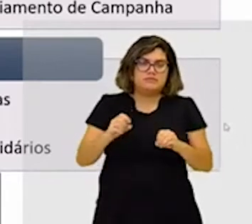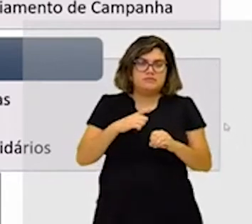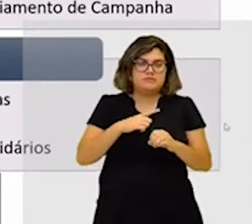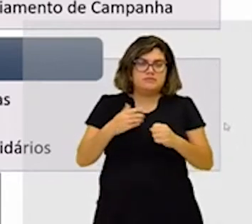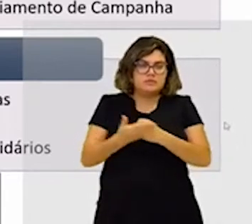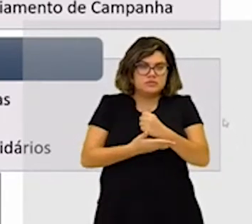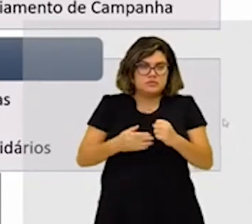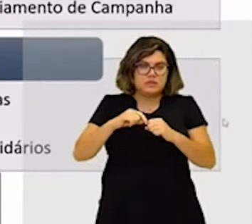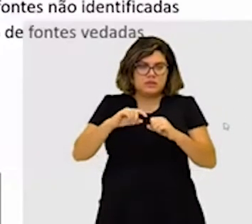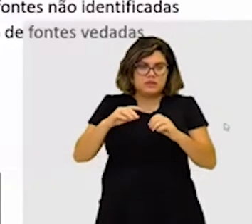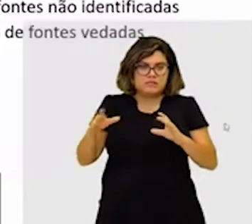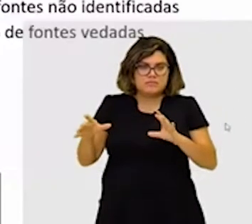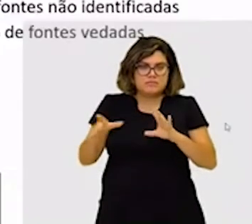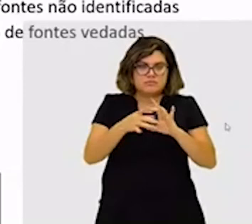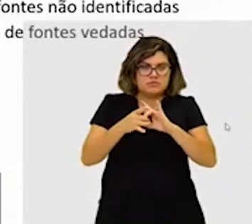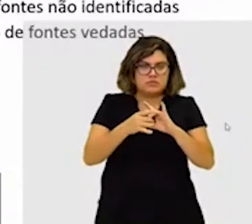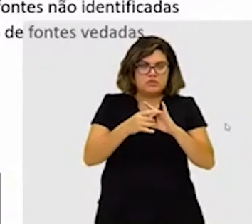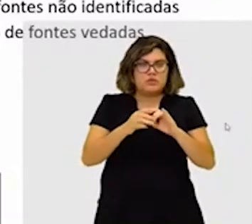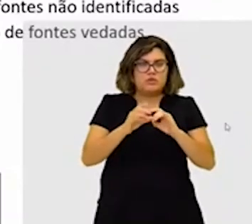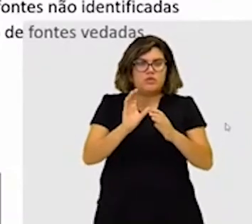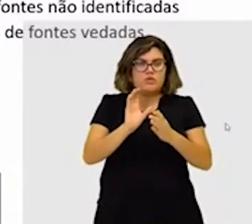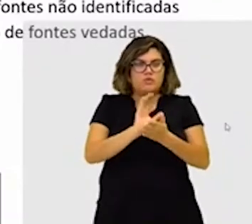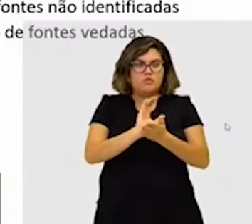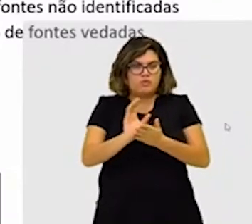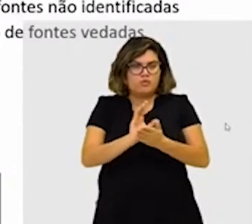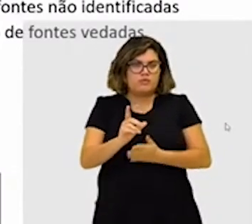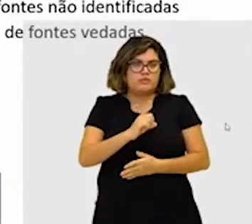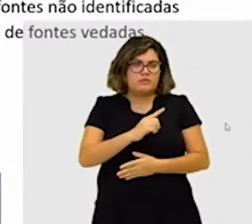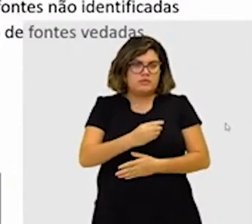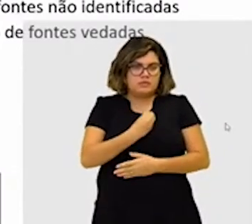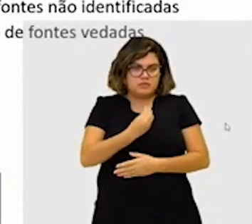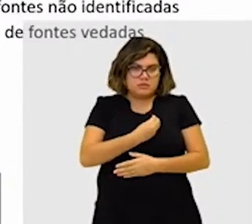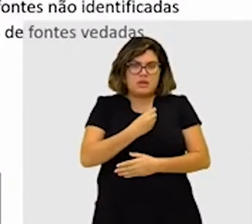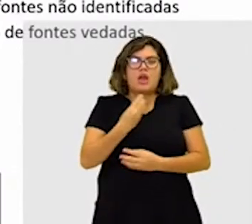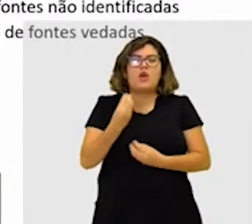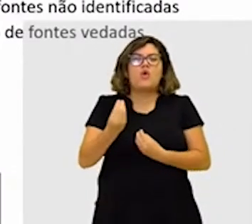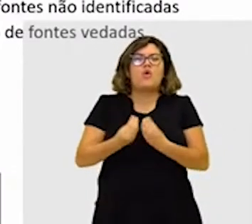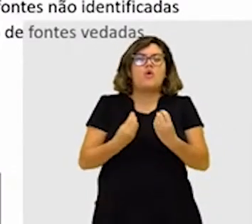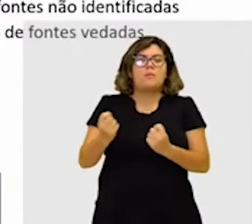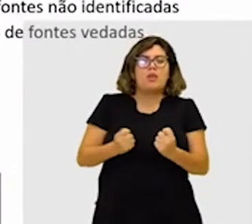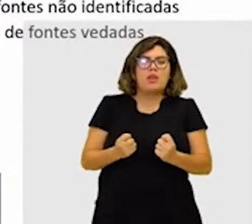e os Fundos privados estão aí agora como se faz controle e transparência desses recursos